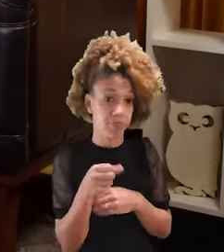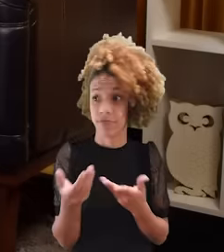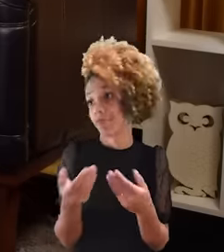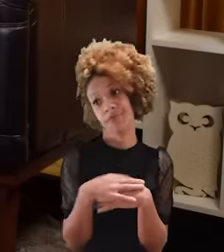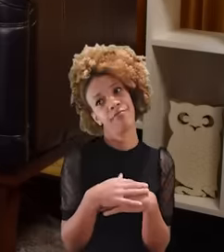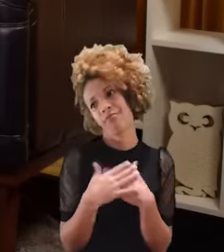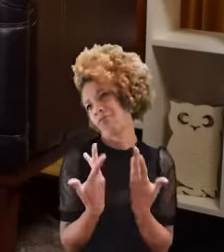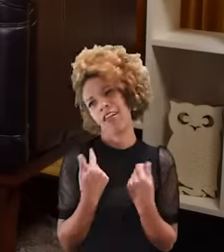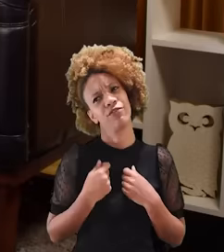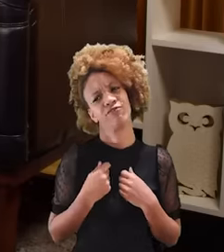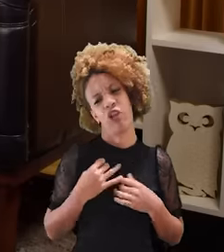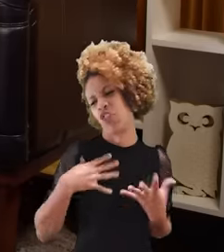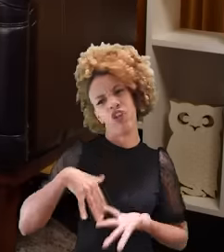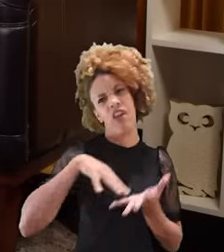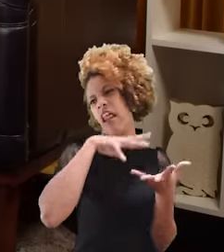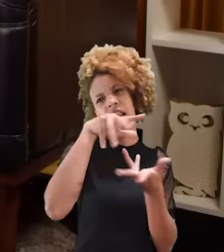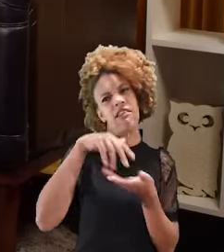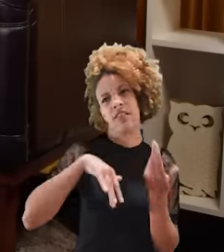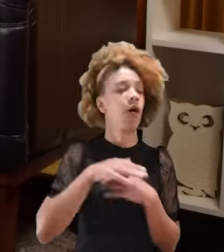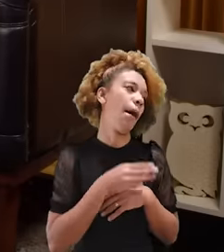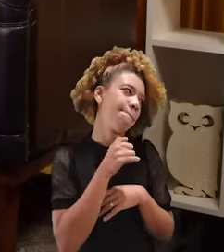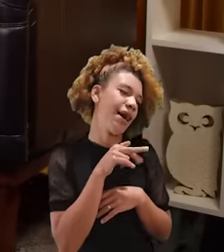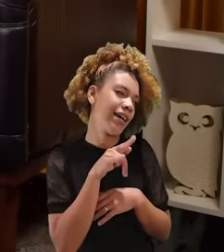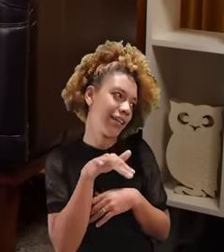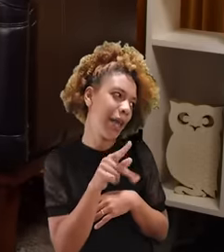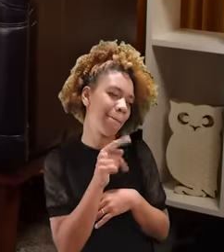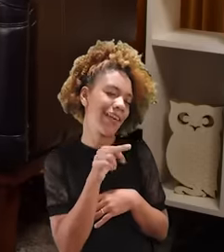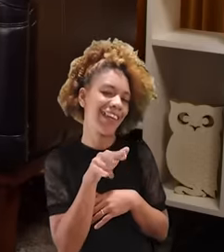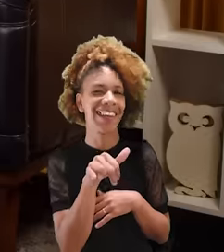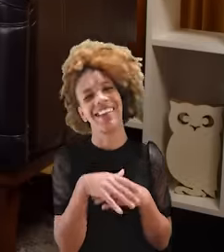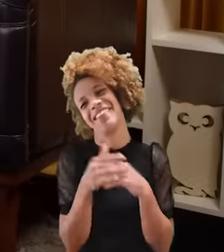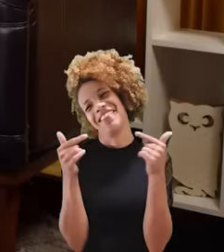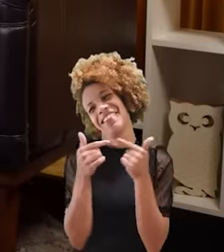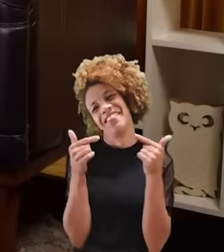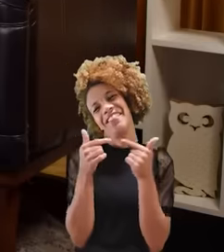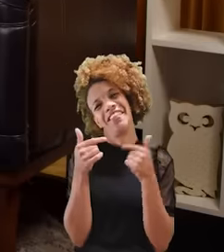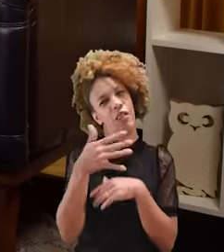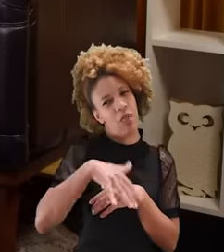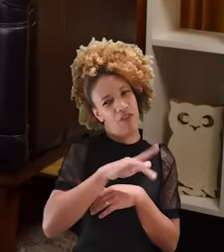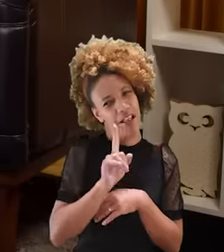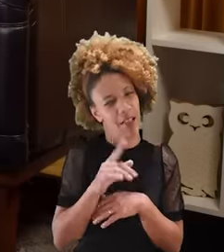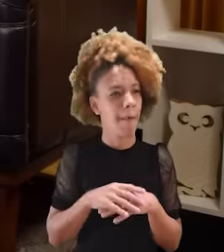generaliza não tá não eu falei mais da Marilha Peira mesmo é mas tem tem uma frase que eu vi